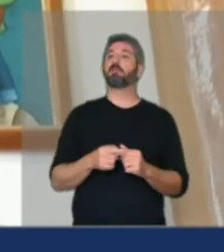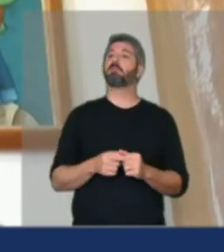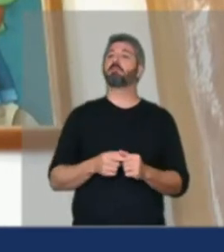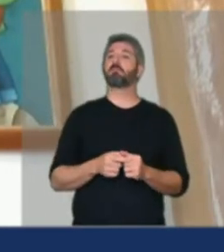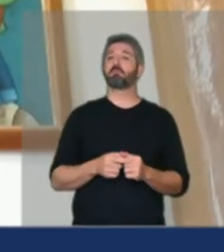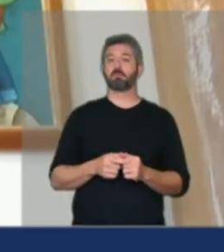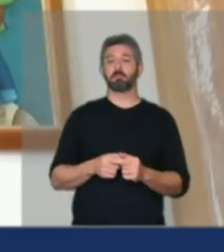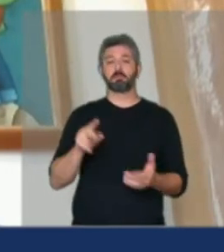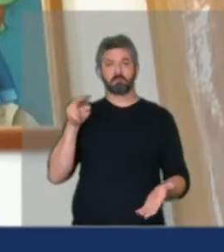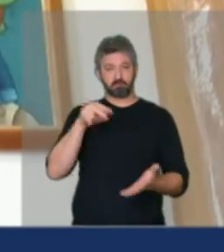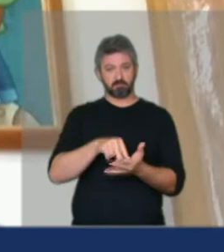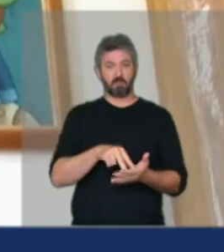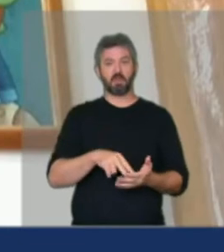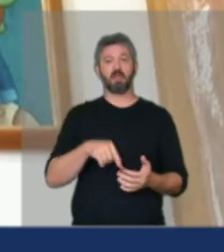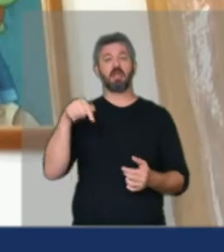COLOCA AQUI EXIGINDO UMA RESPOSTA, UMA REAÇÃO, UMA